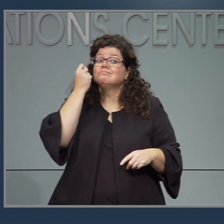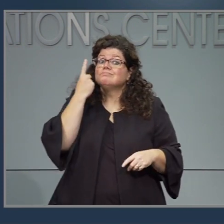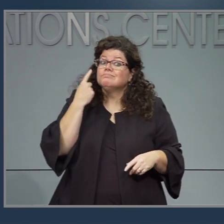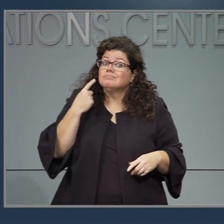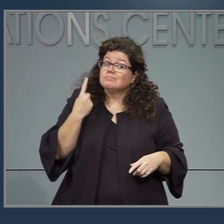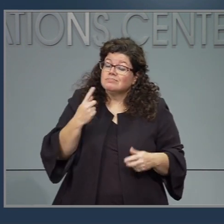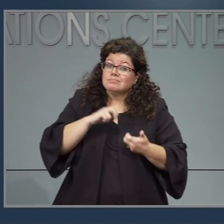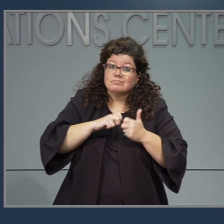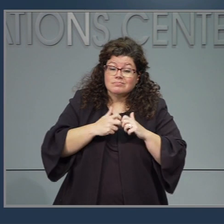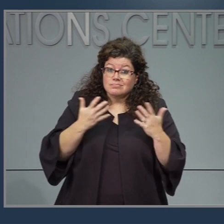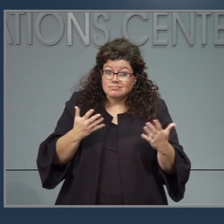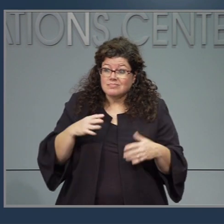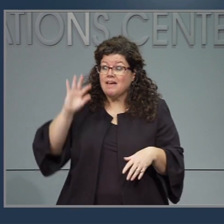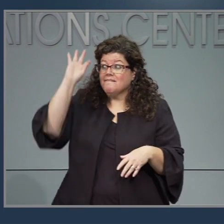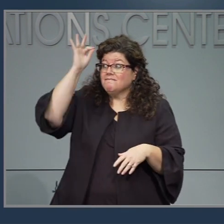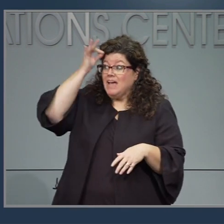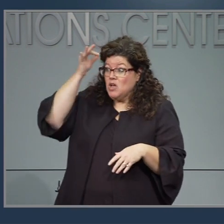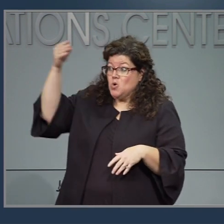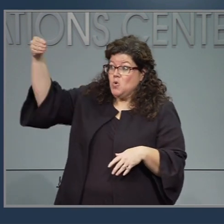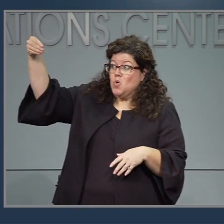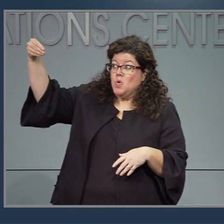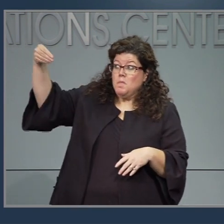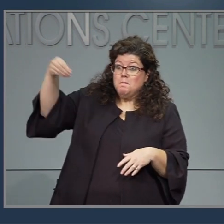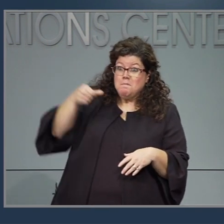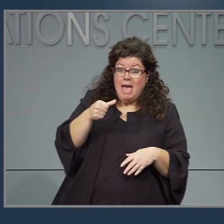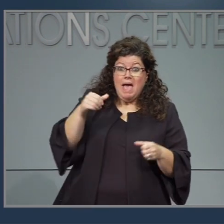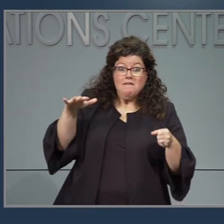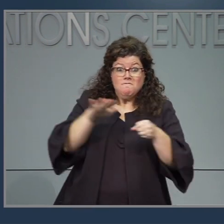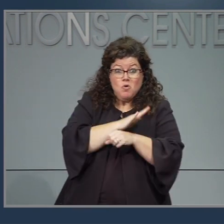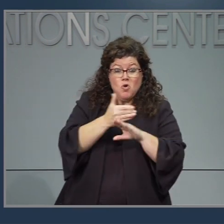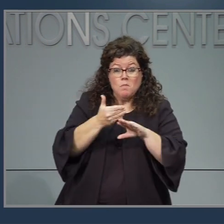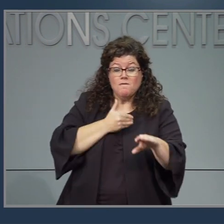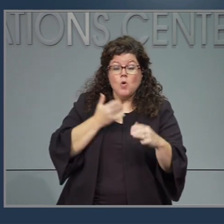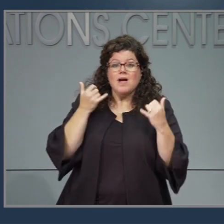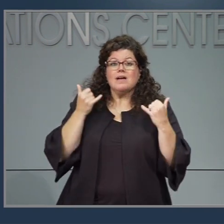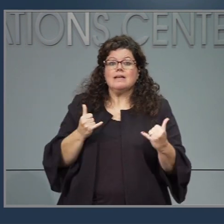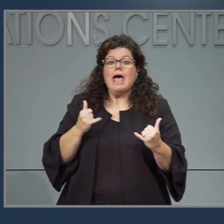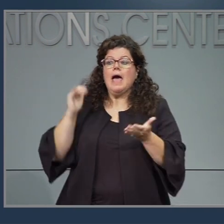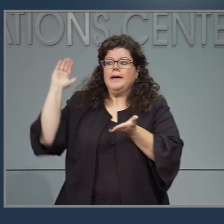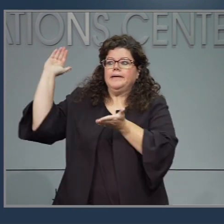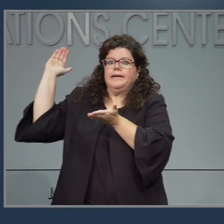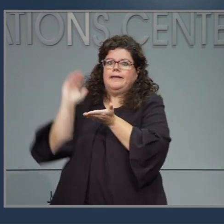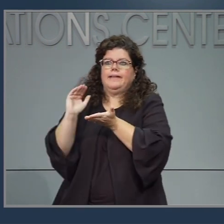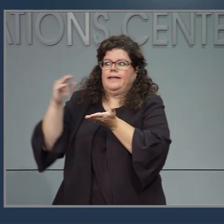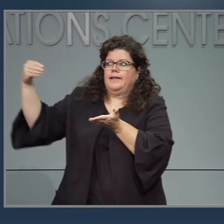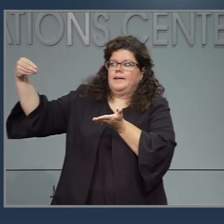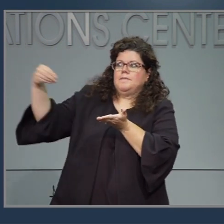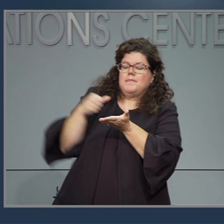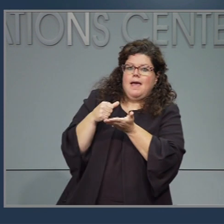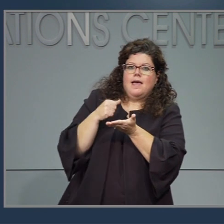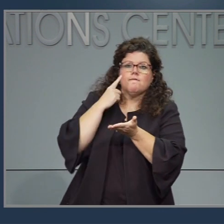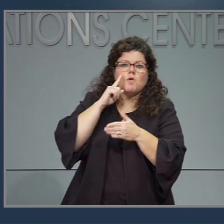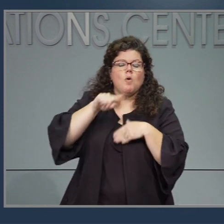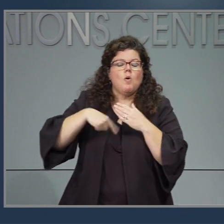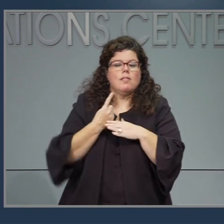están dando fondos para equipo para trabajadores de salud. Y no para personal de escuela, así que este indicador tiene